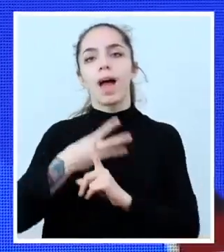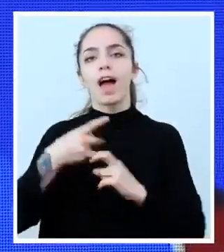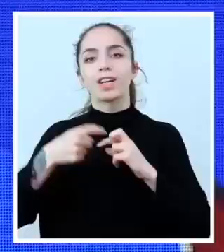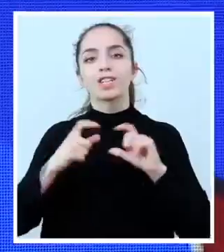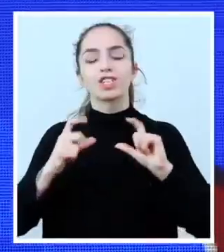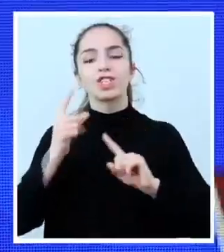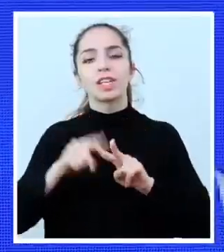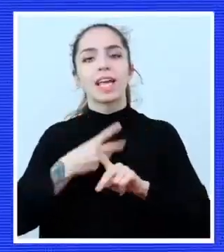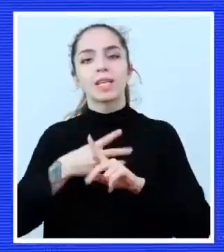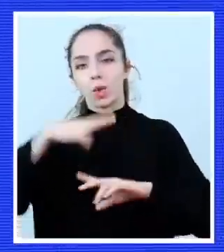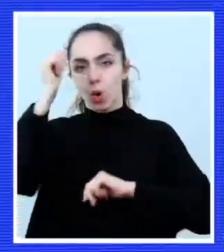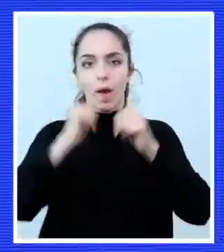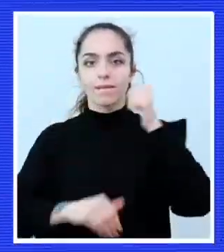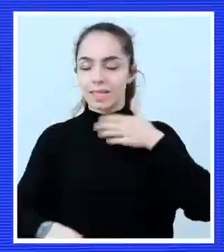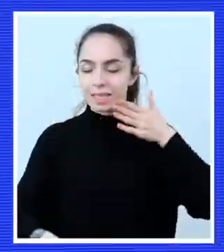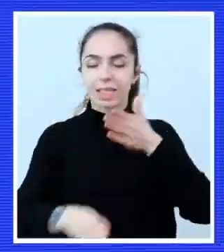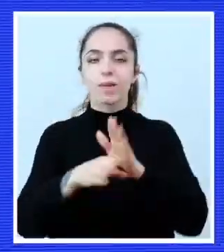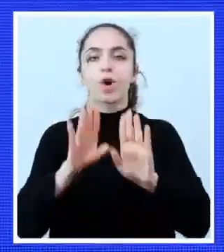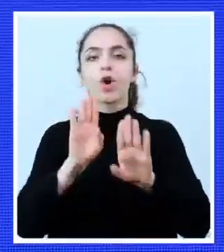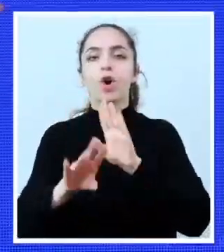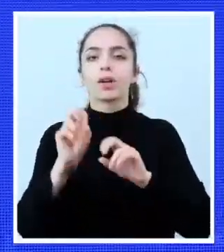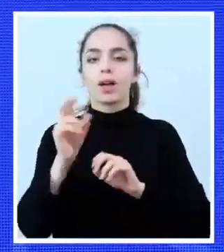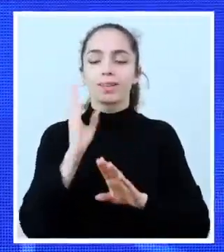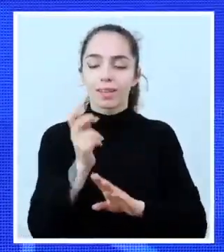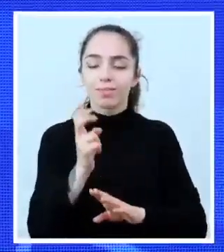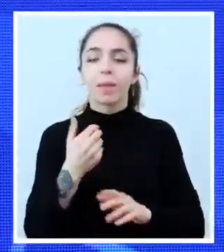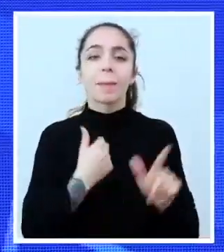Erciyes Üniversitesi'ne gidip hocaların kapısını çalıp "Ben lisedeyim...